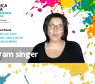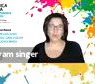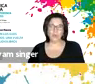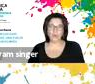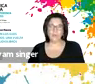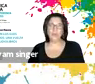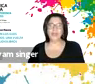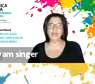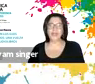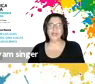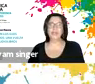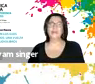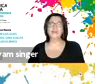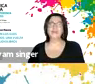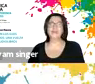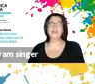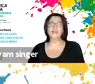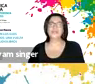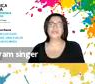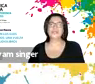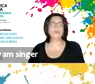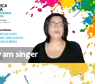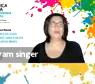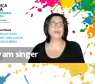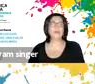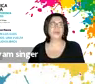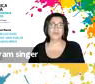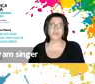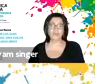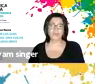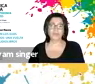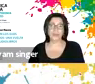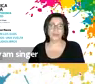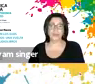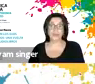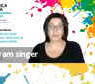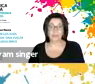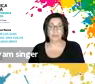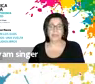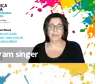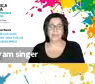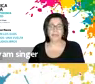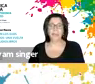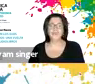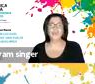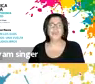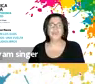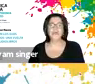a los familiares de personas fallecidas por el coronavirus. También nuestros deseos